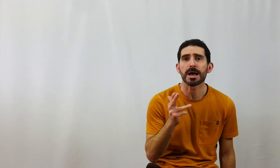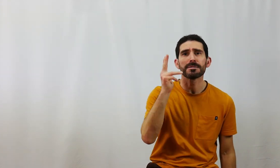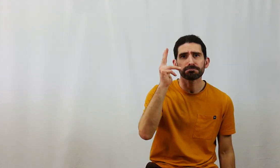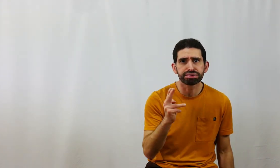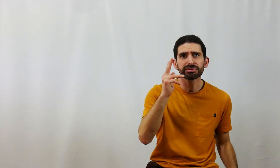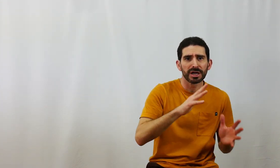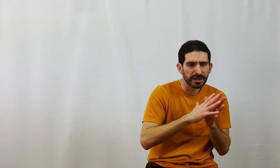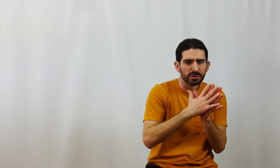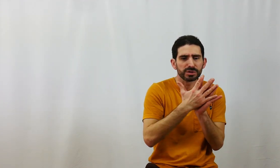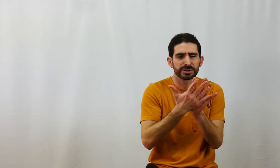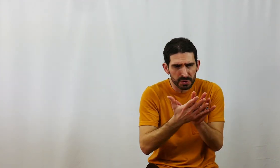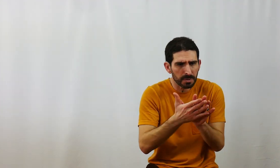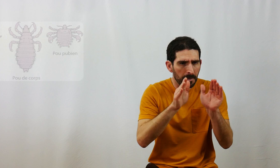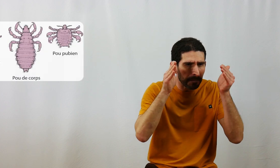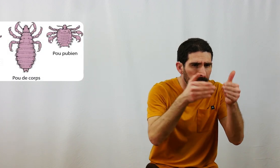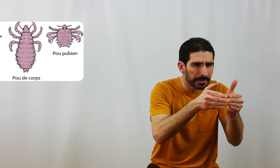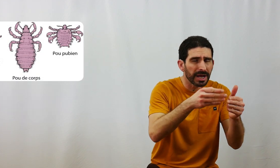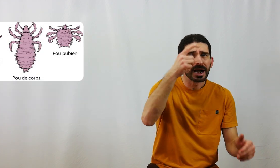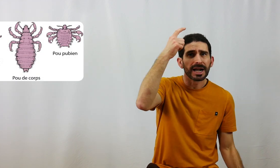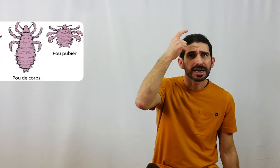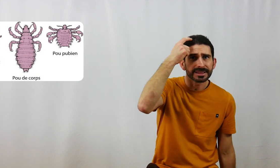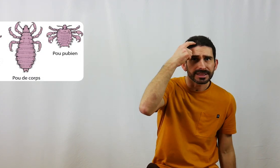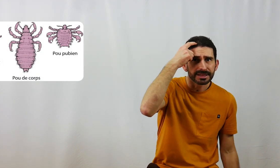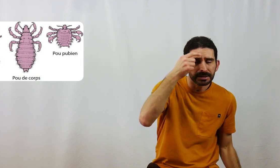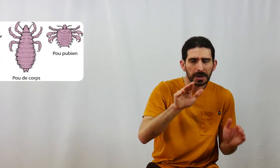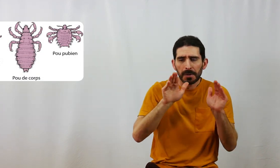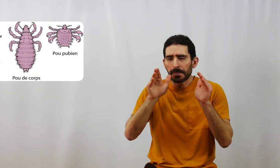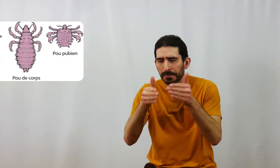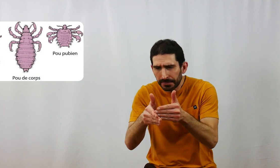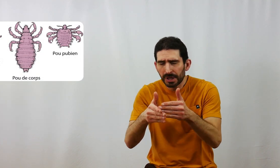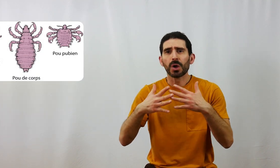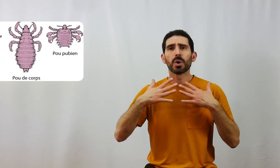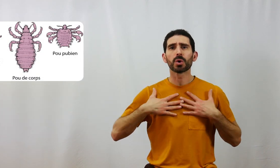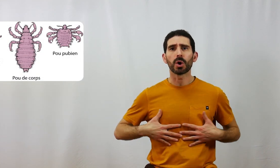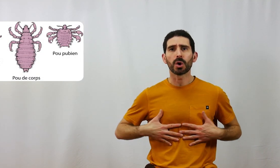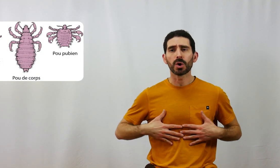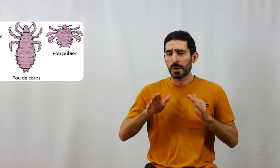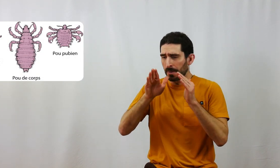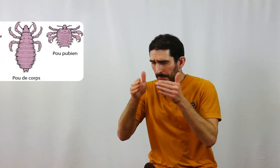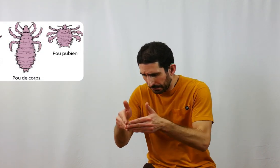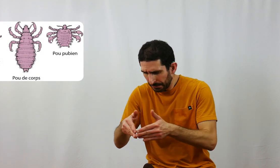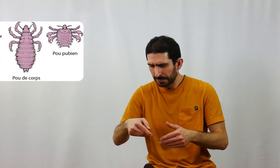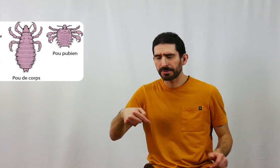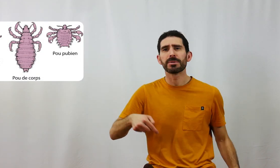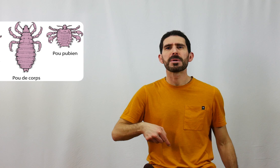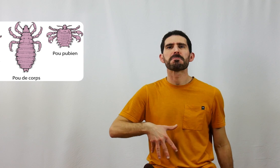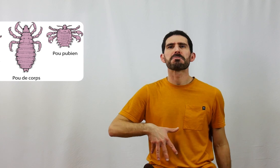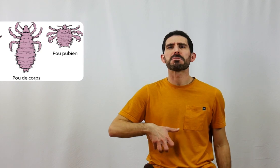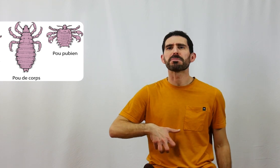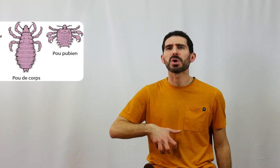Ce fut le début de la spécialisation vers la tête, le corps ou le pubis.